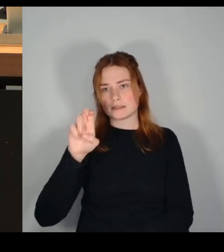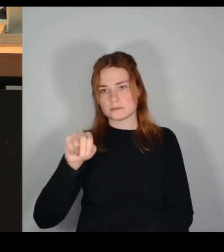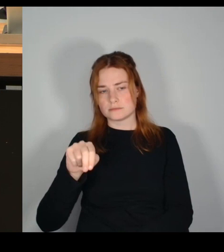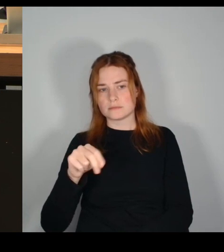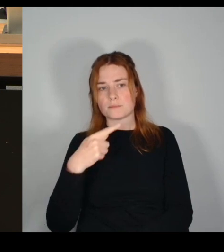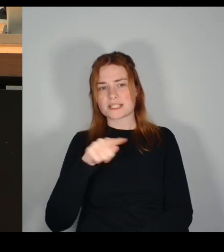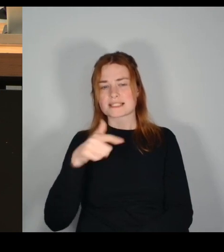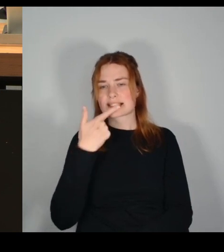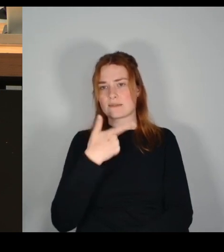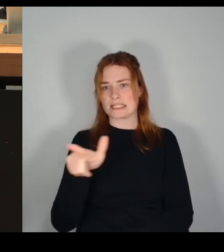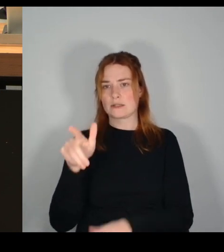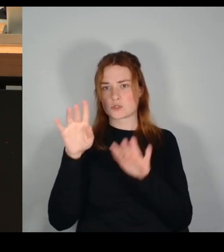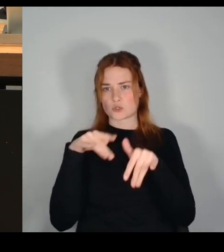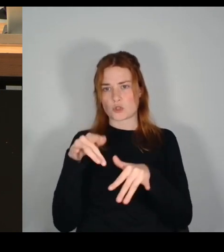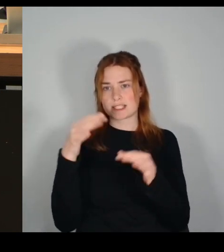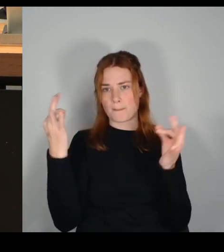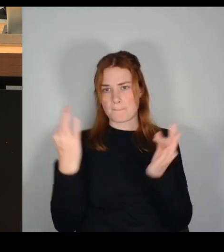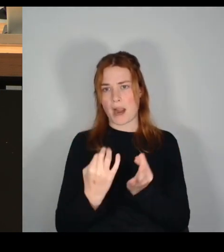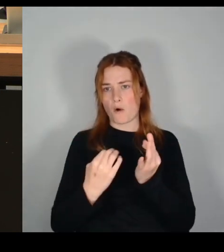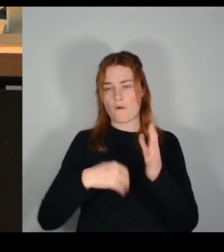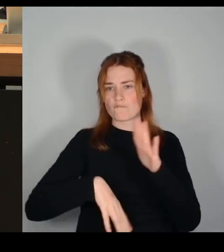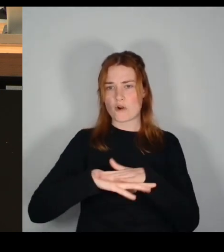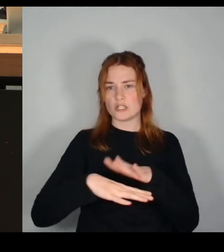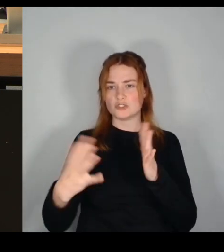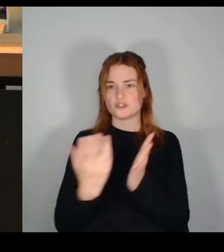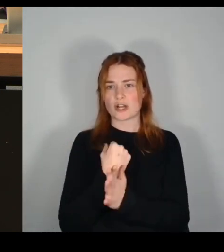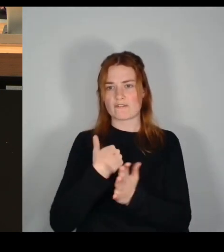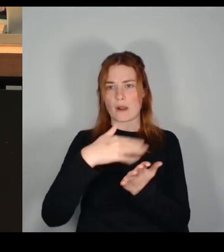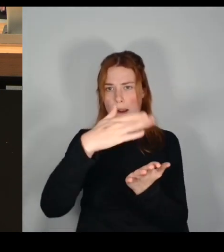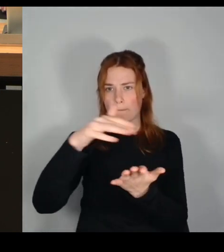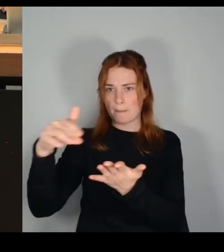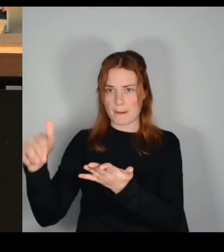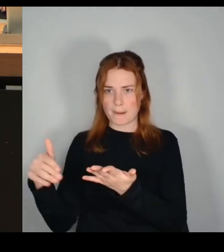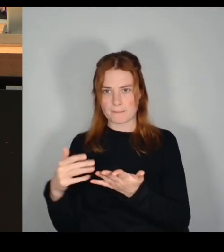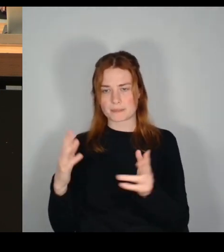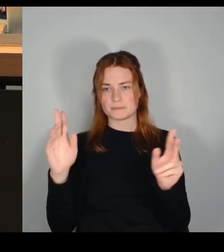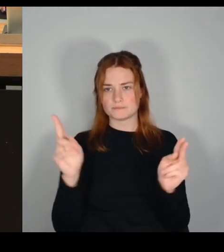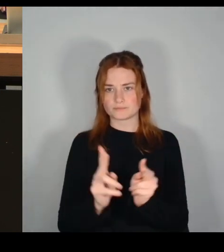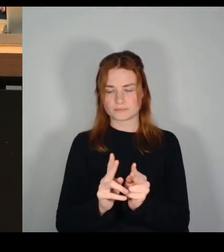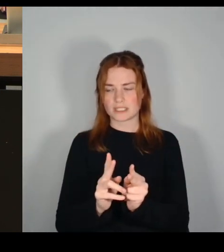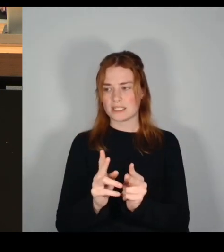wirklich sicher fühlen sie sich auch heute nicht Düzen Tekkal